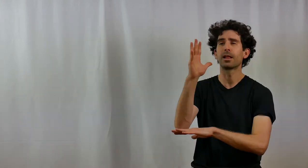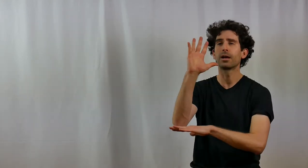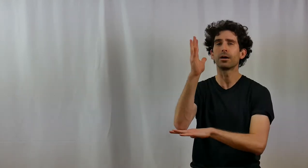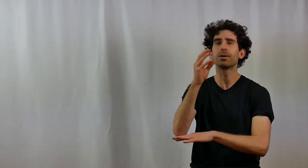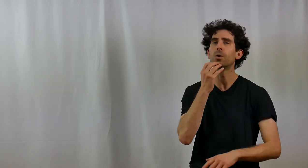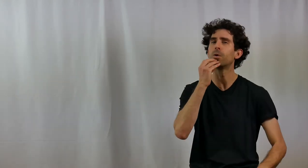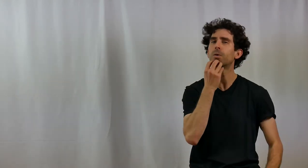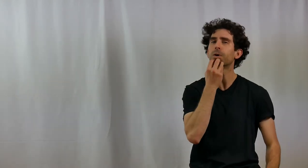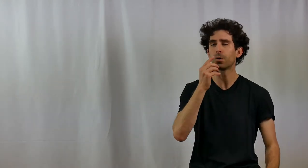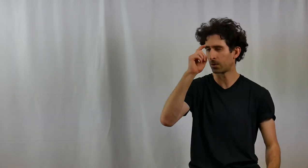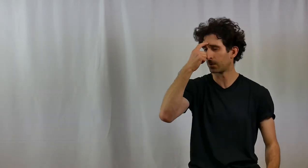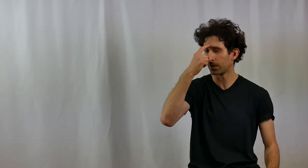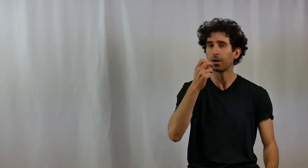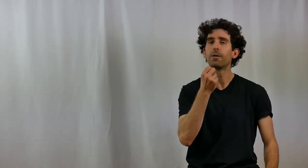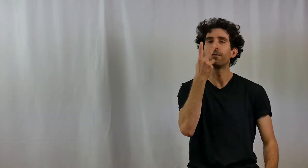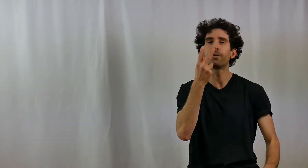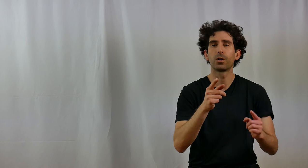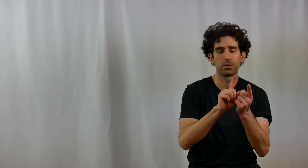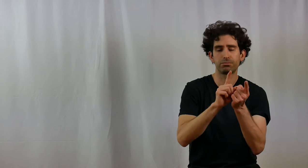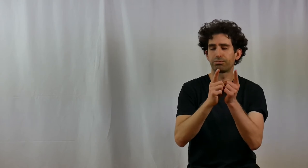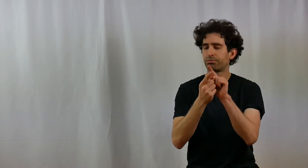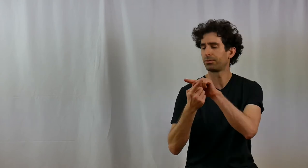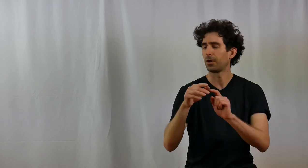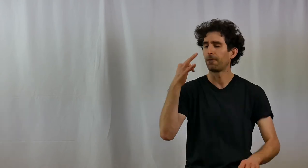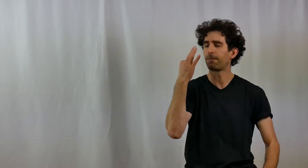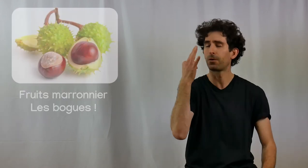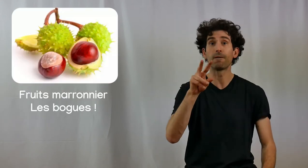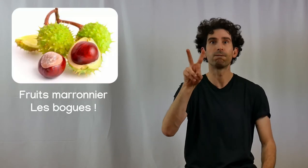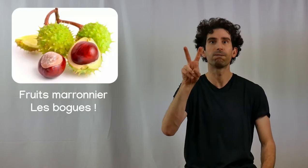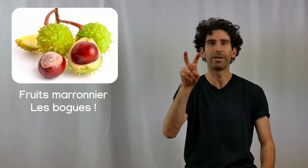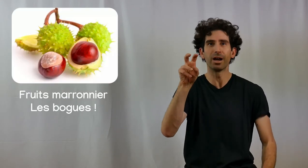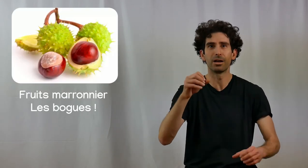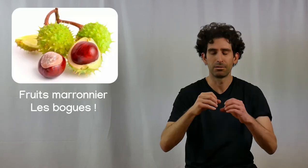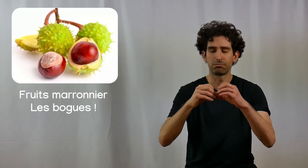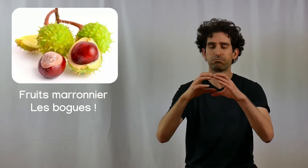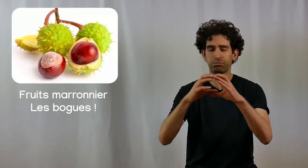Les fleurs du marronnier d'inde deviennent des fruits verts